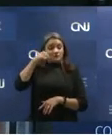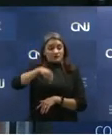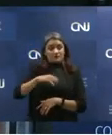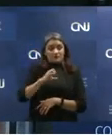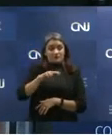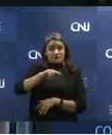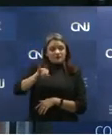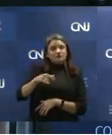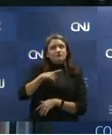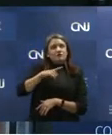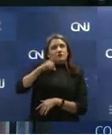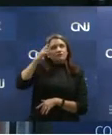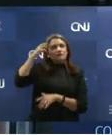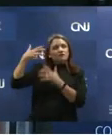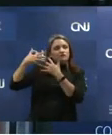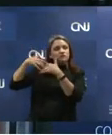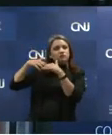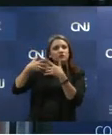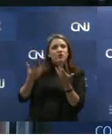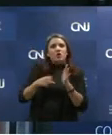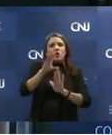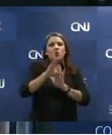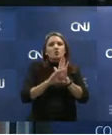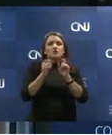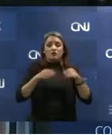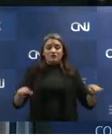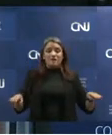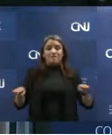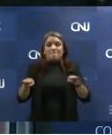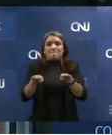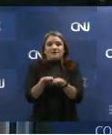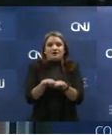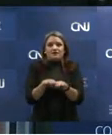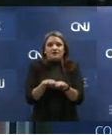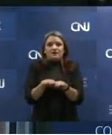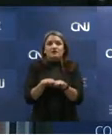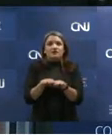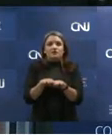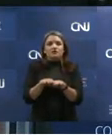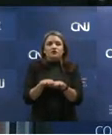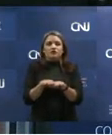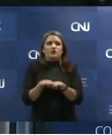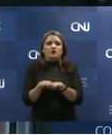do conceito da paridade do quinto e não da aplicação simples da alternância.